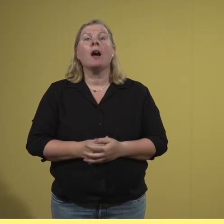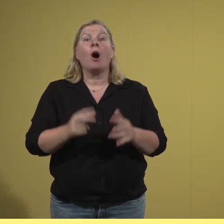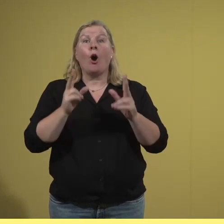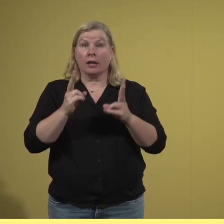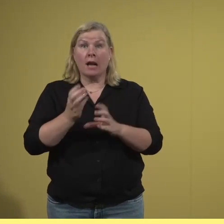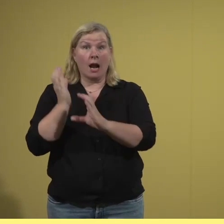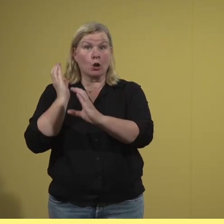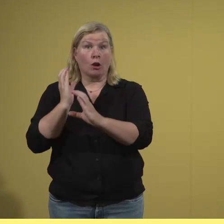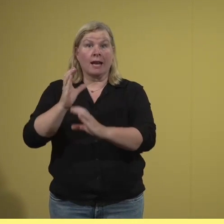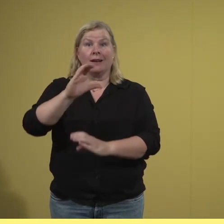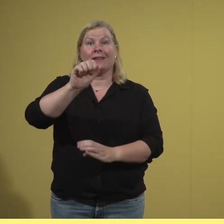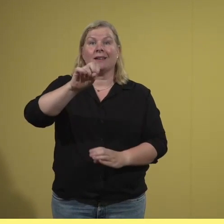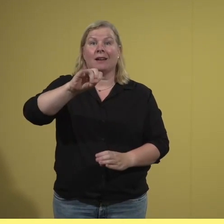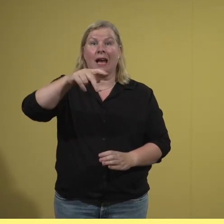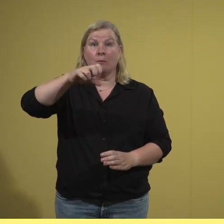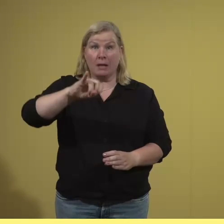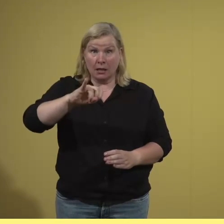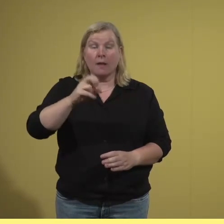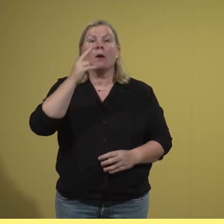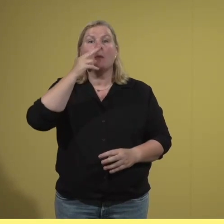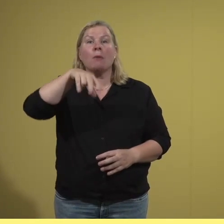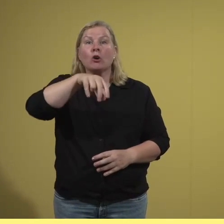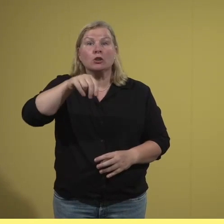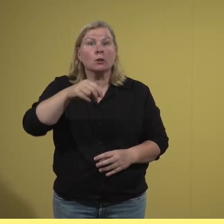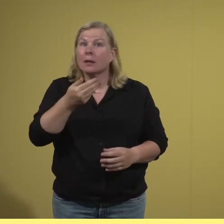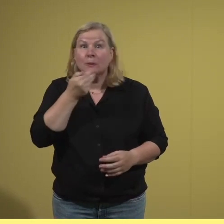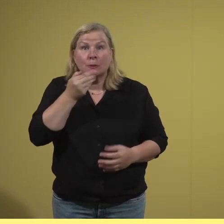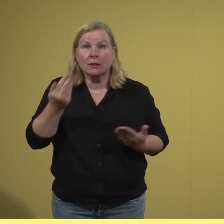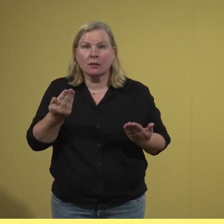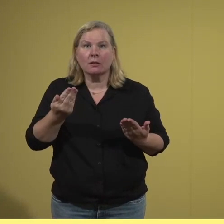Übrigens im Original-Caipirinha kommt kein brauner Zucker rein. Das weiß bloß keiner.